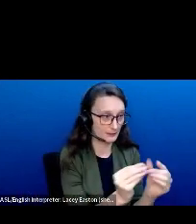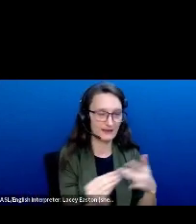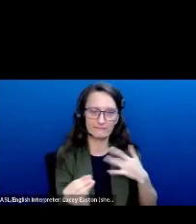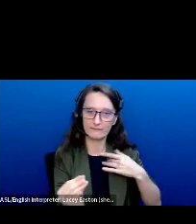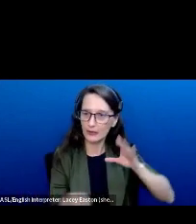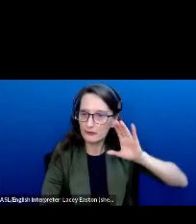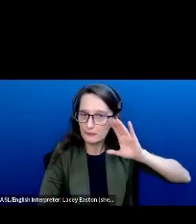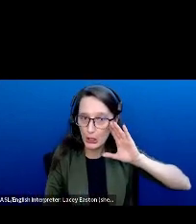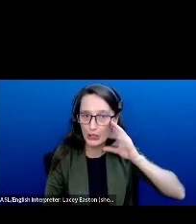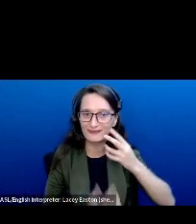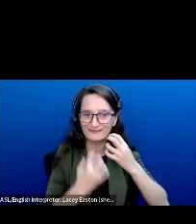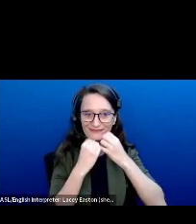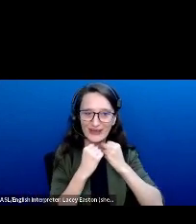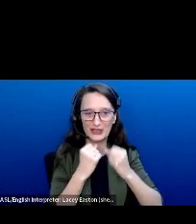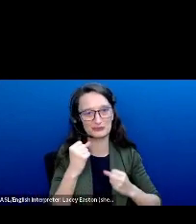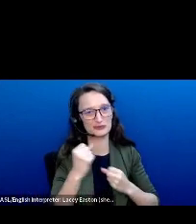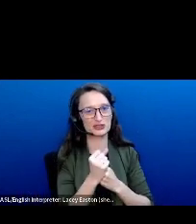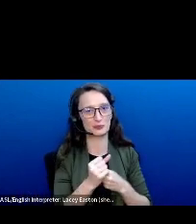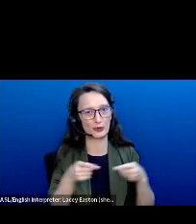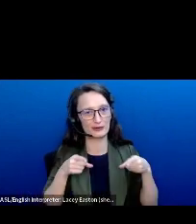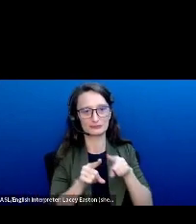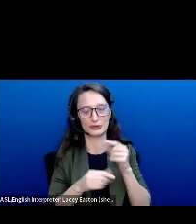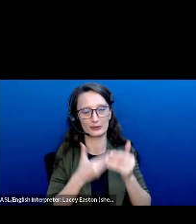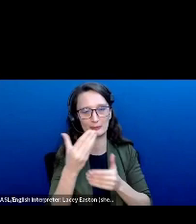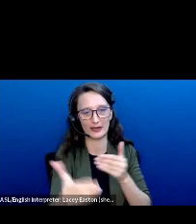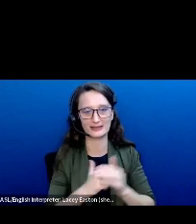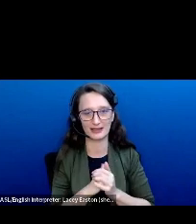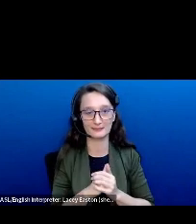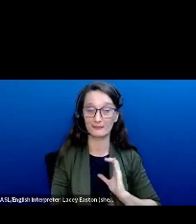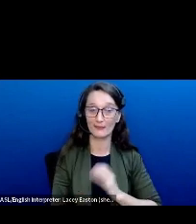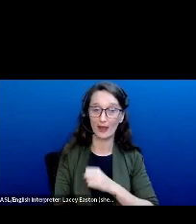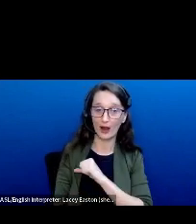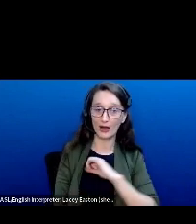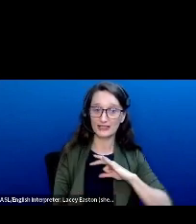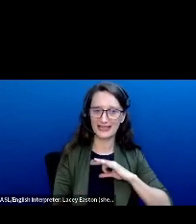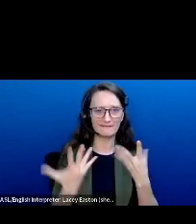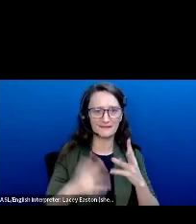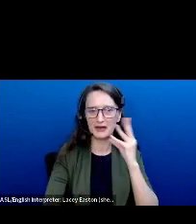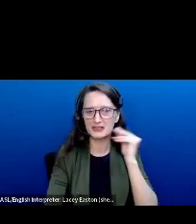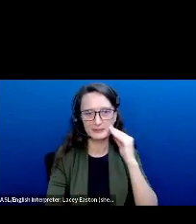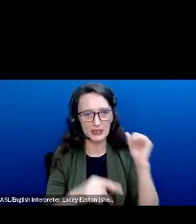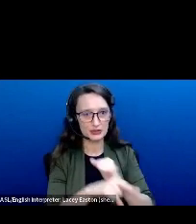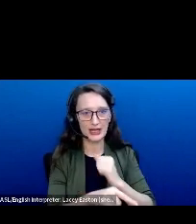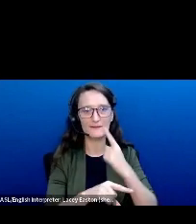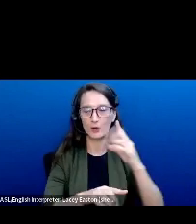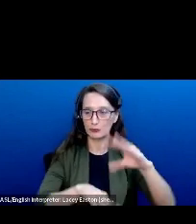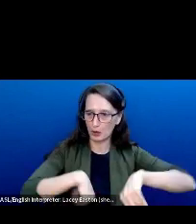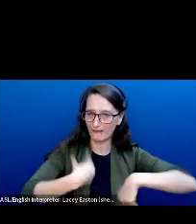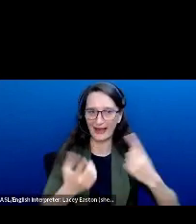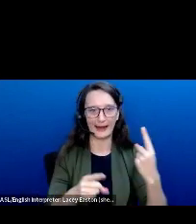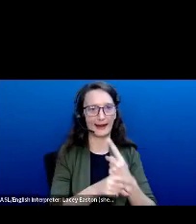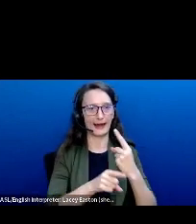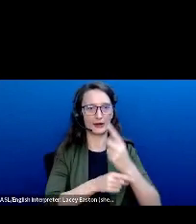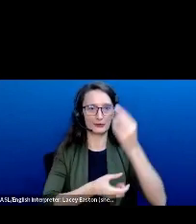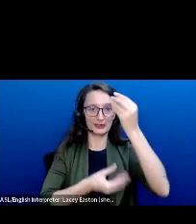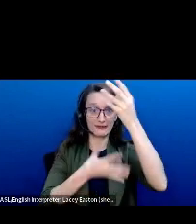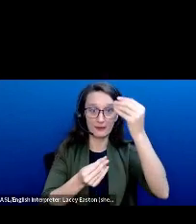Nuestro personal está capacitado para brindar información precisa y una guía clara. Me gustaría